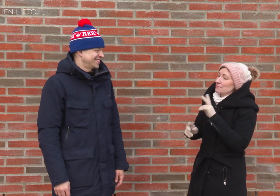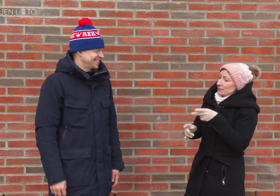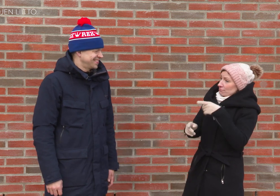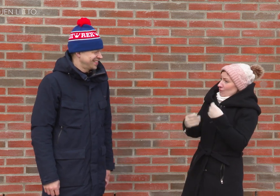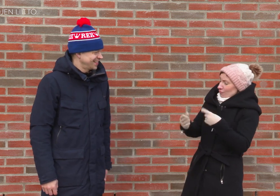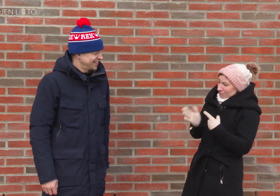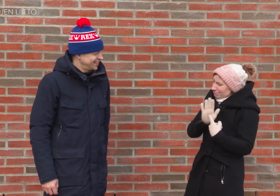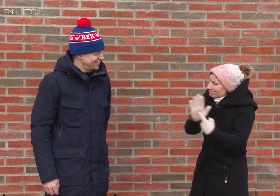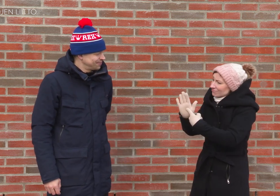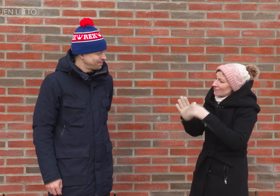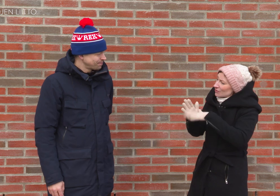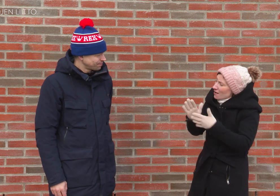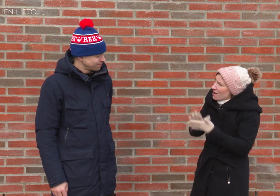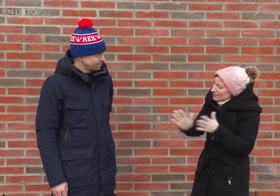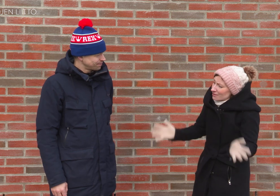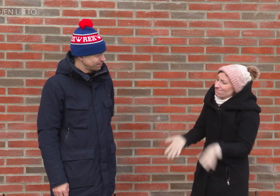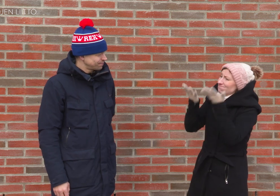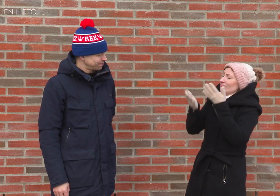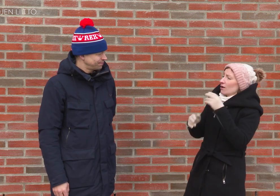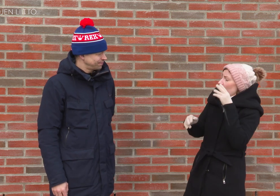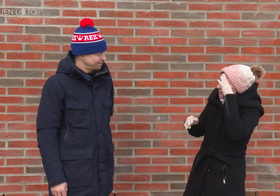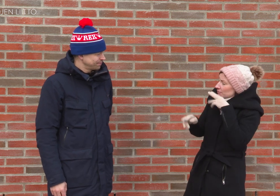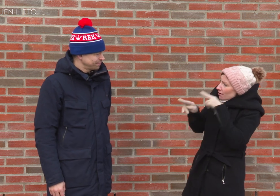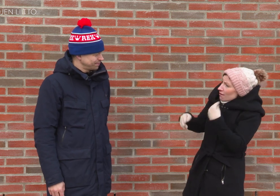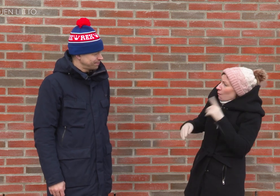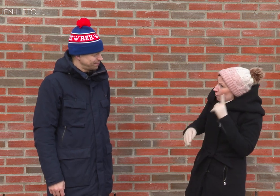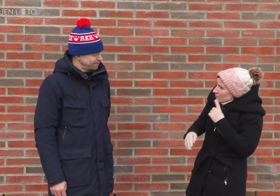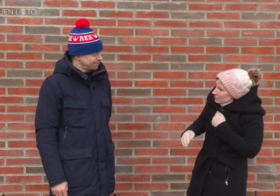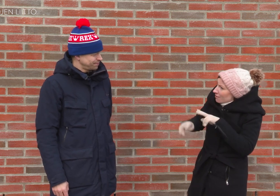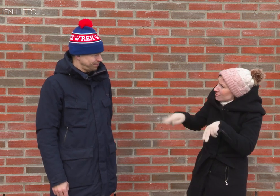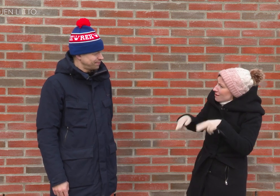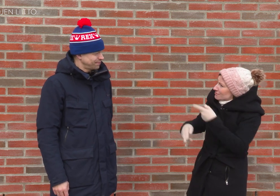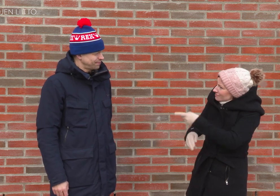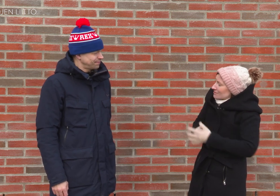mikä herätti ihmiset ihmettelemään, kuinka kuurokin voi osata tanssia.